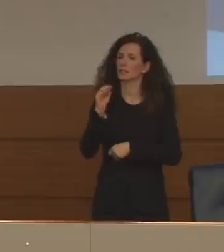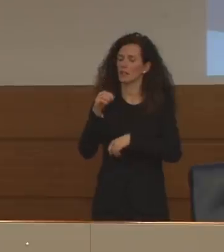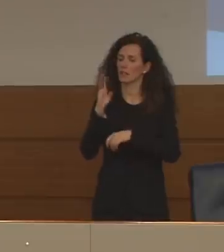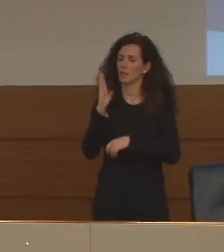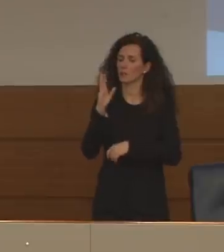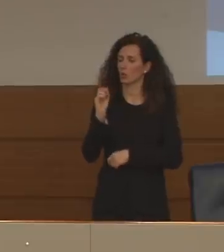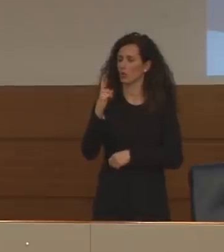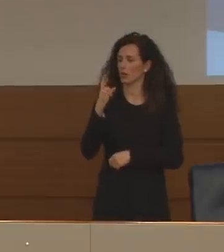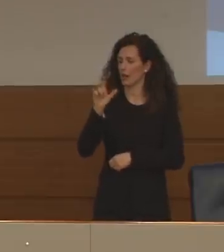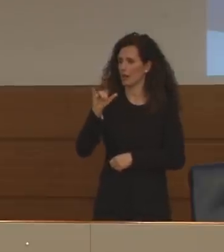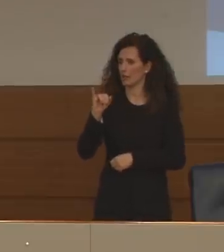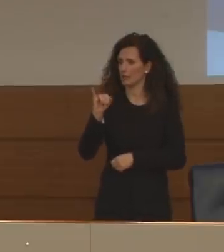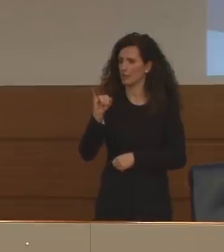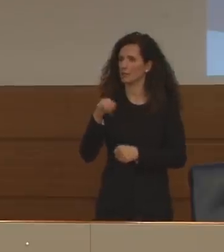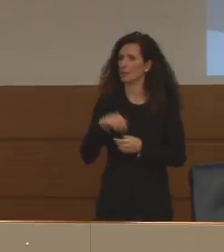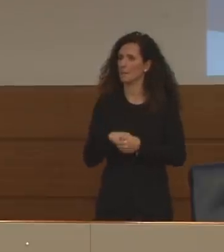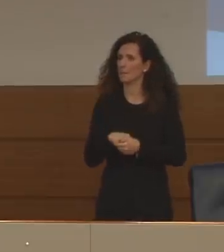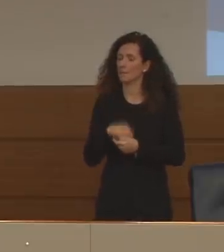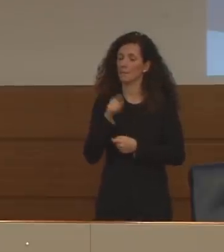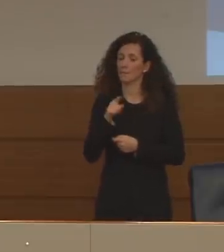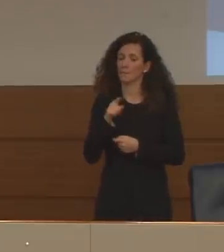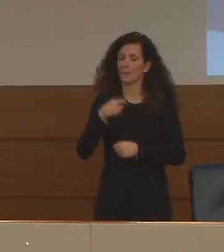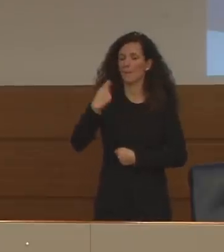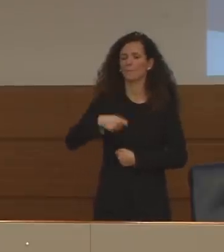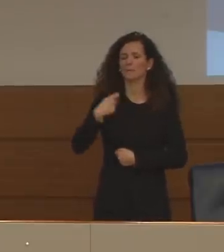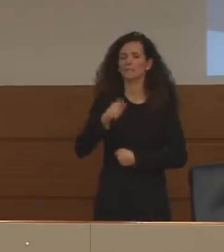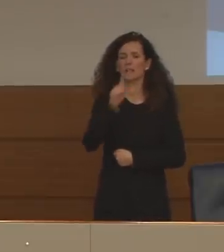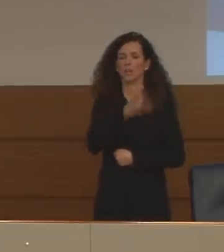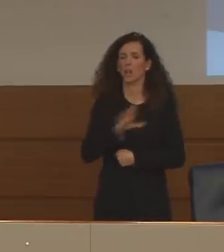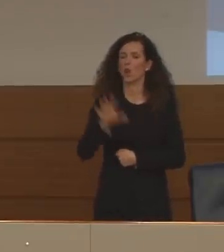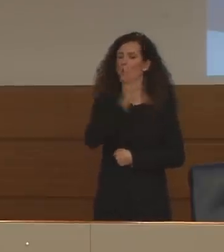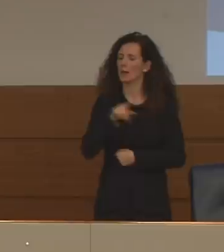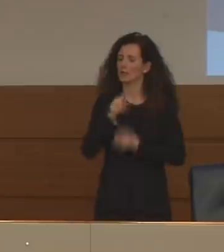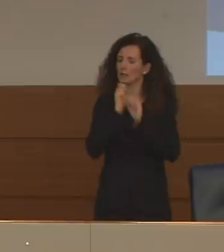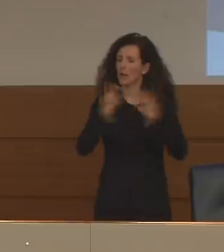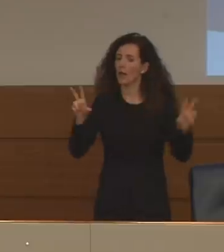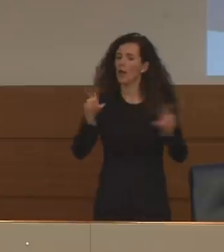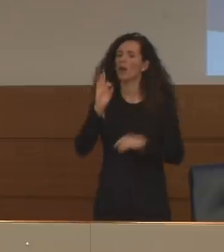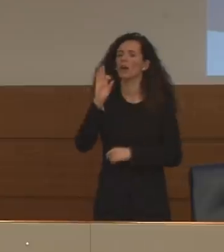alle dichiarazioni del presidente della Lombardia Fontana che chiede più